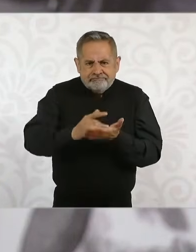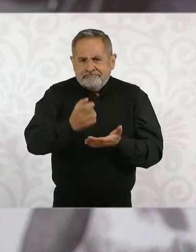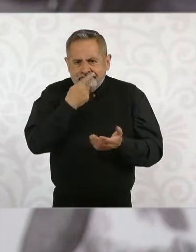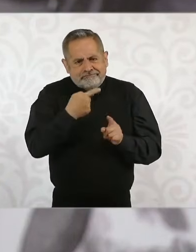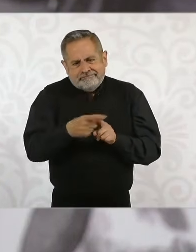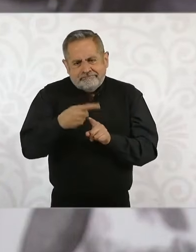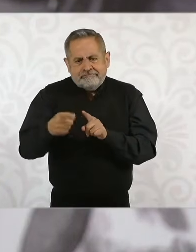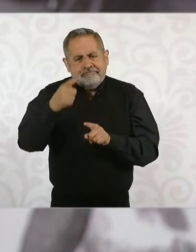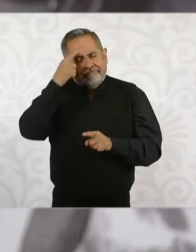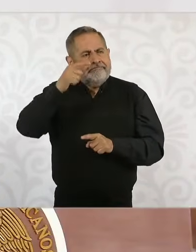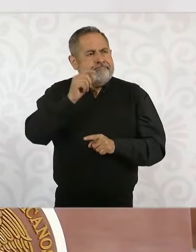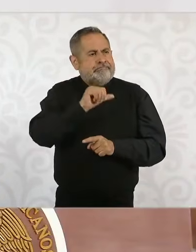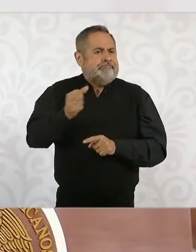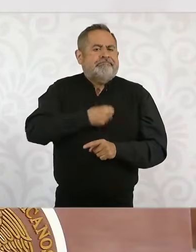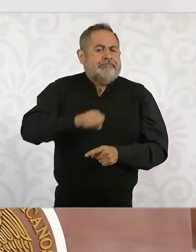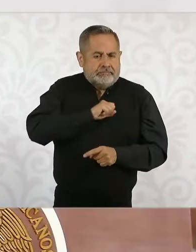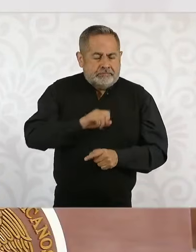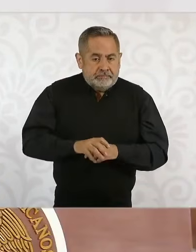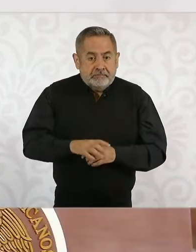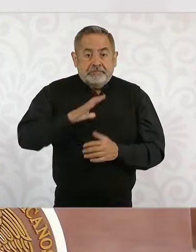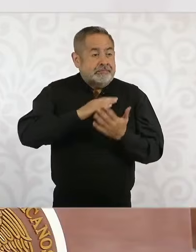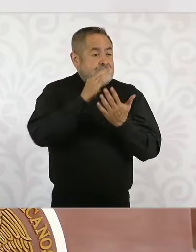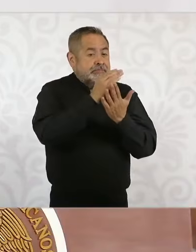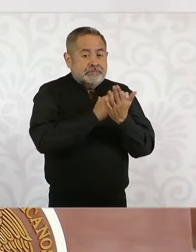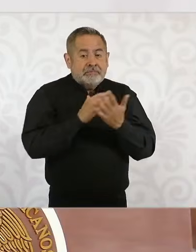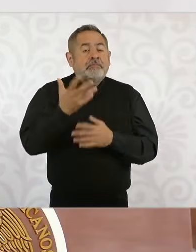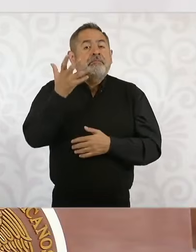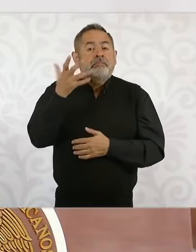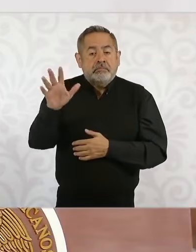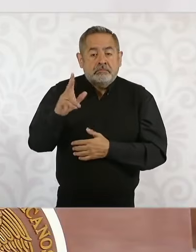para la salud. Y tenemos un portafolio de cerca de 10 proyectos de inversión mixta que